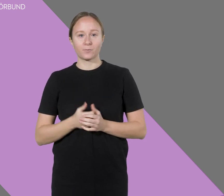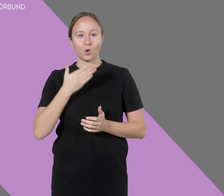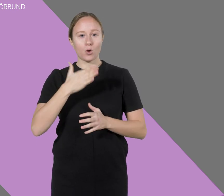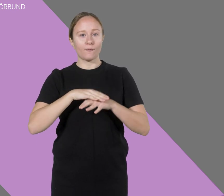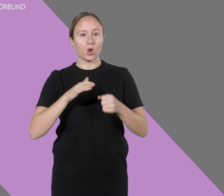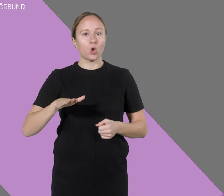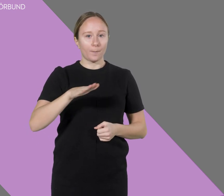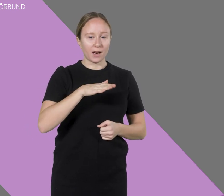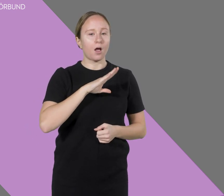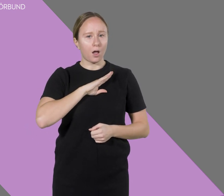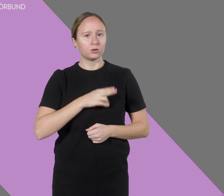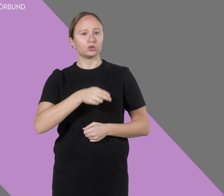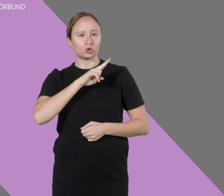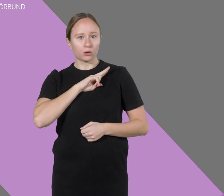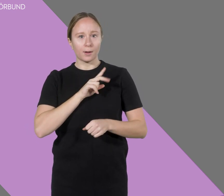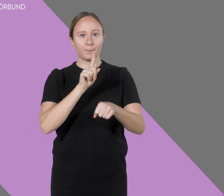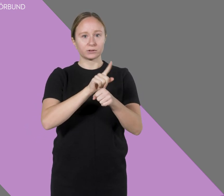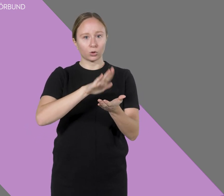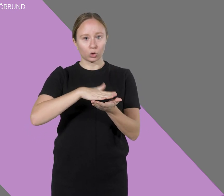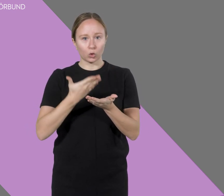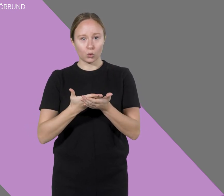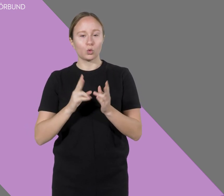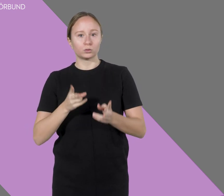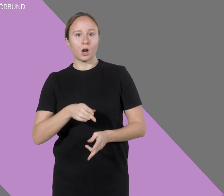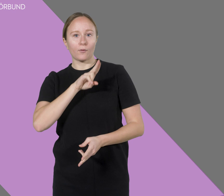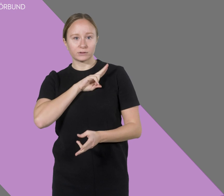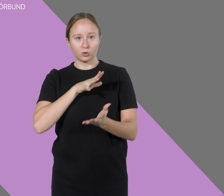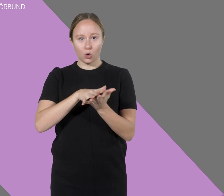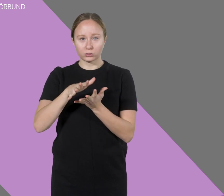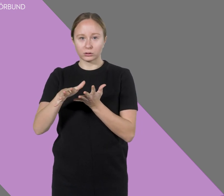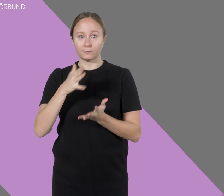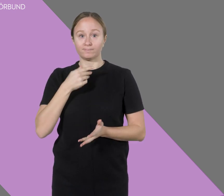Välfärdsområden har skyldighet att beställa tolk och stå för kostnaderna -